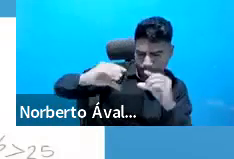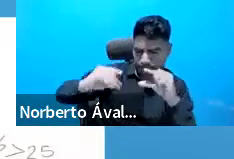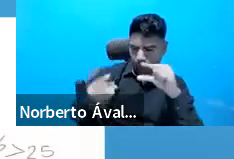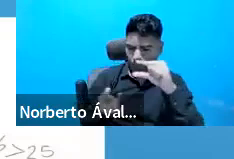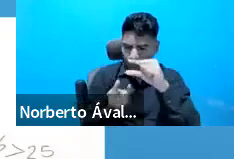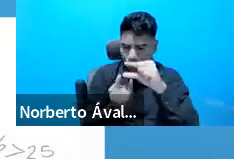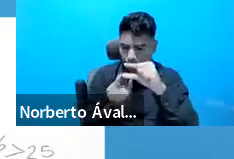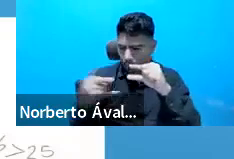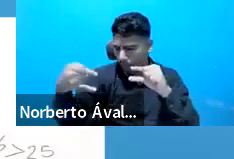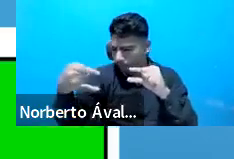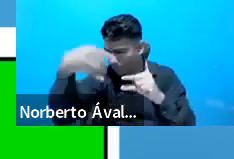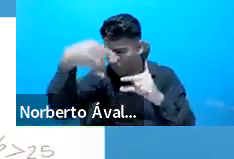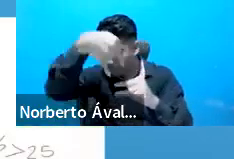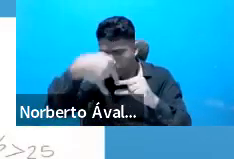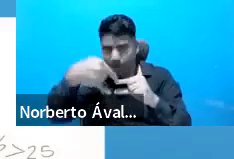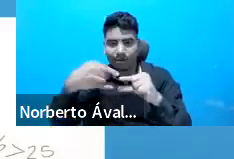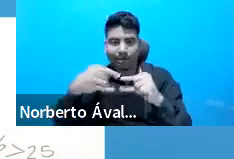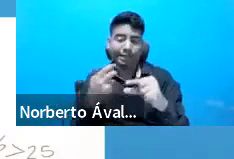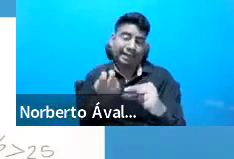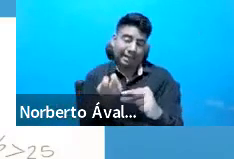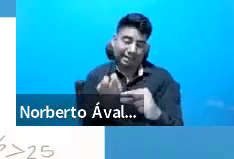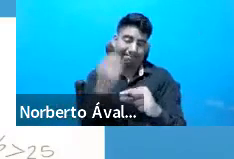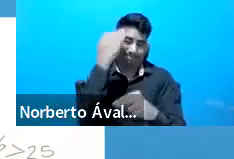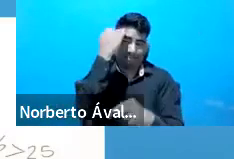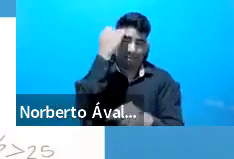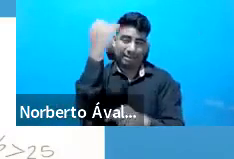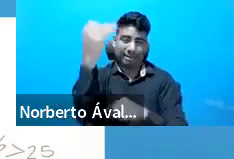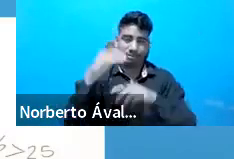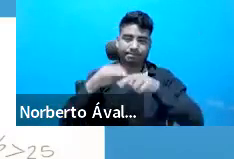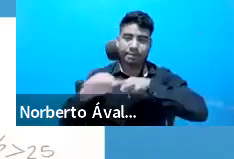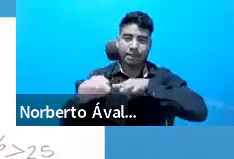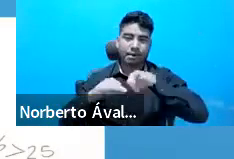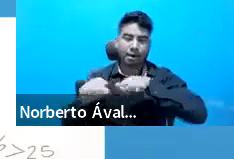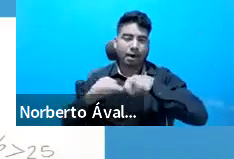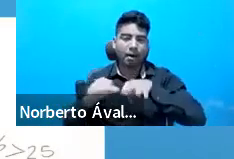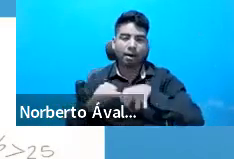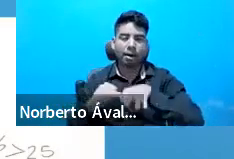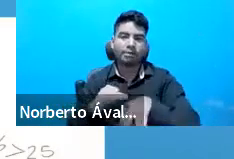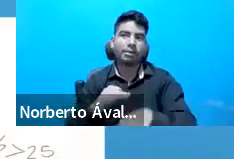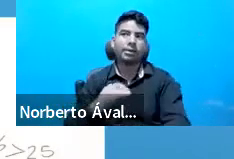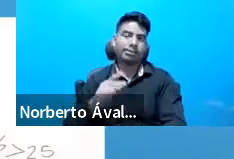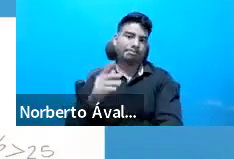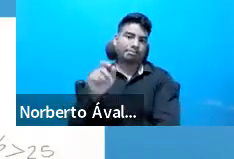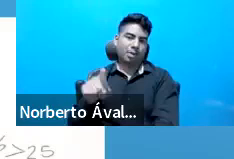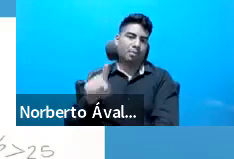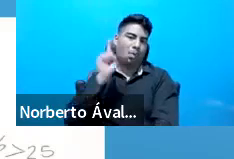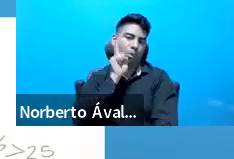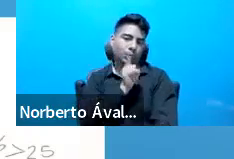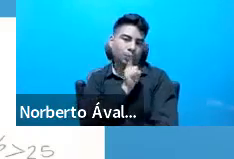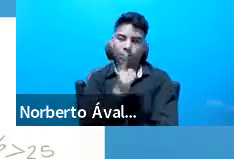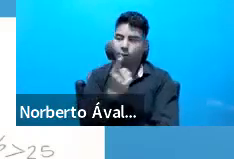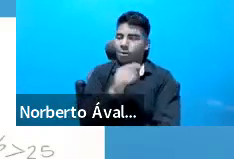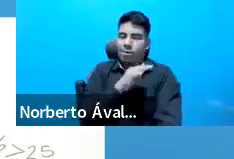Después de mucho trabajo, Pues de mucho trabajo, Pues sí, logramos los chicos ramos que los chicos sordos llegaran a llegaran a alarma, representación del teorema de